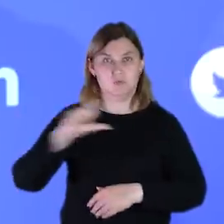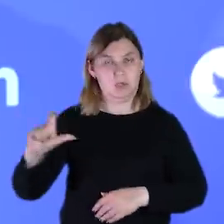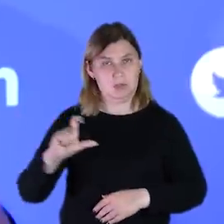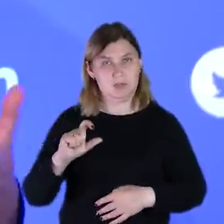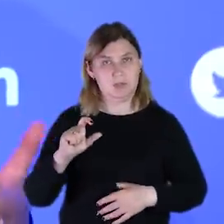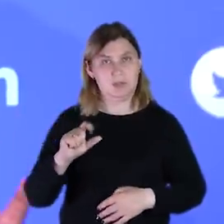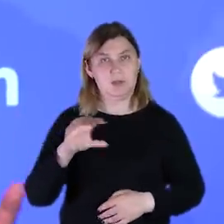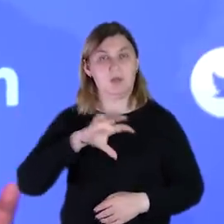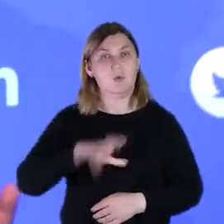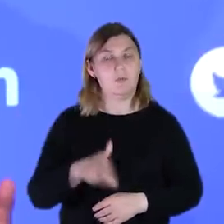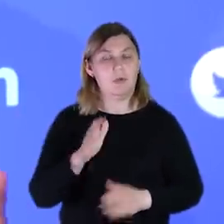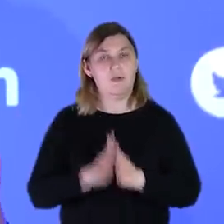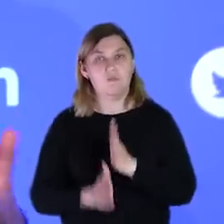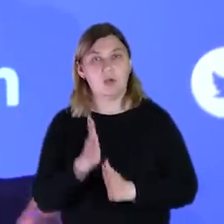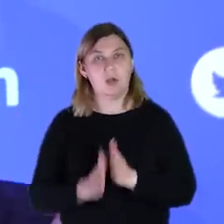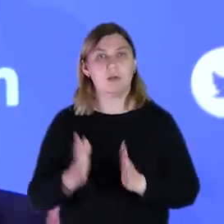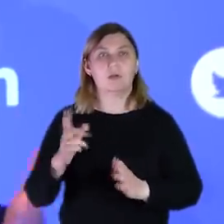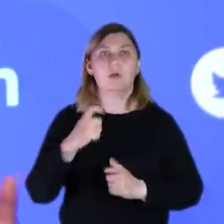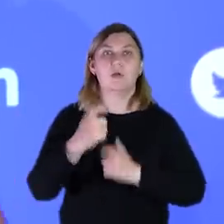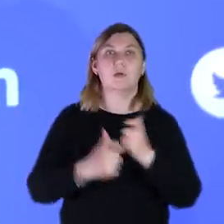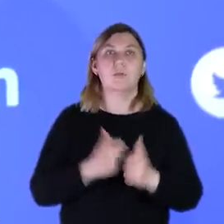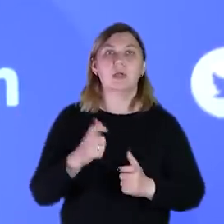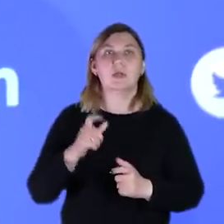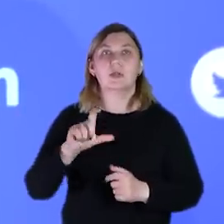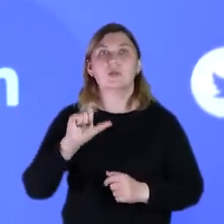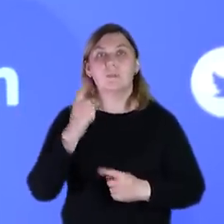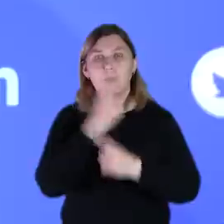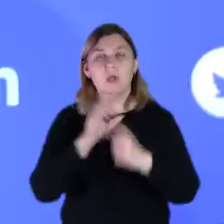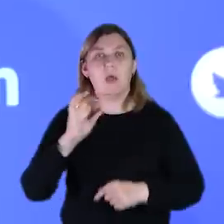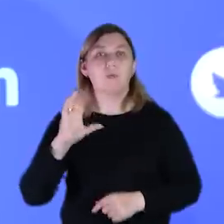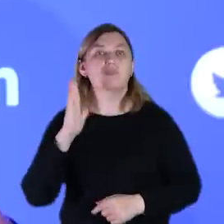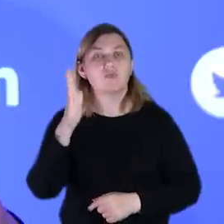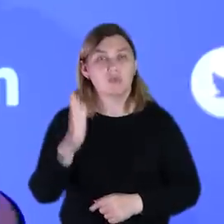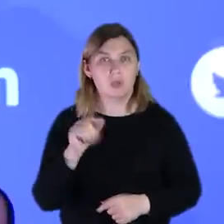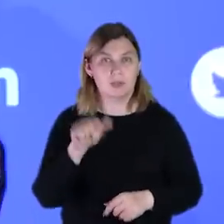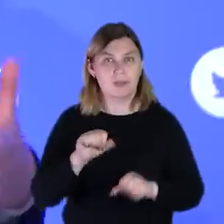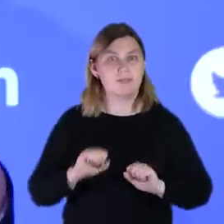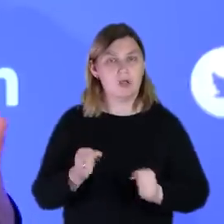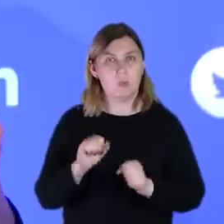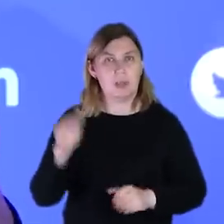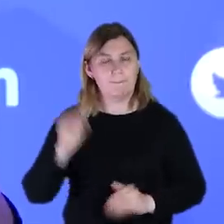sztabowych budowania scenariuszy na wypadek wybuchu wojny takie działania mogły być (z